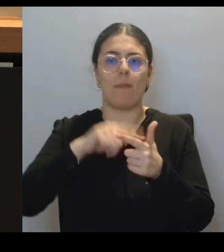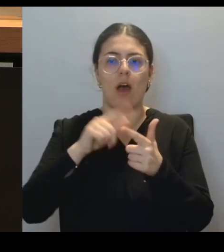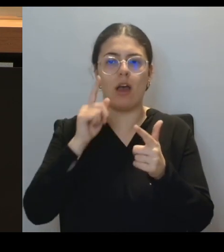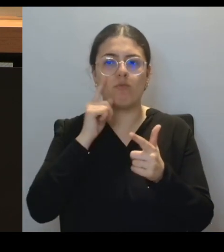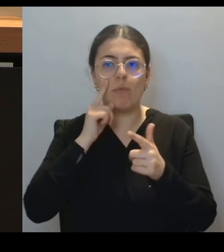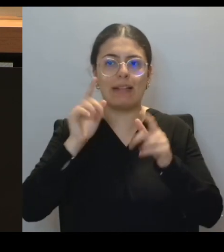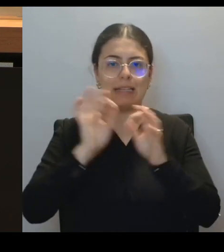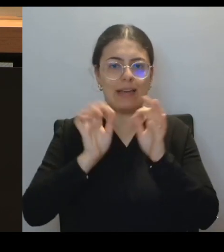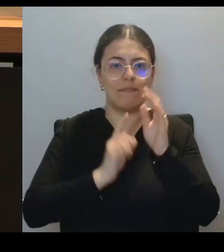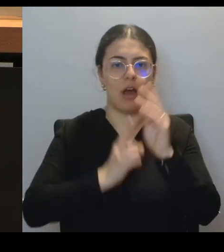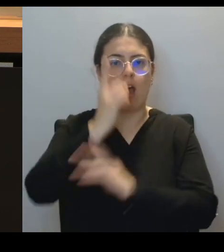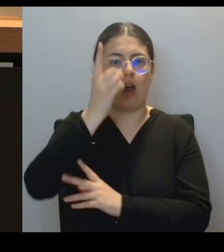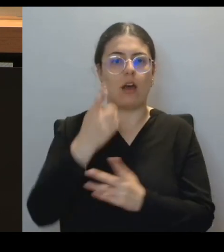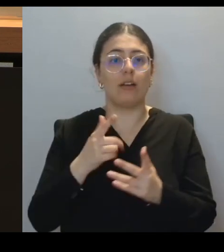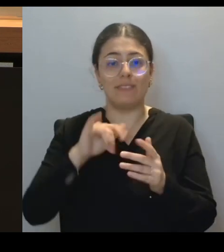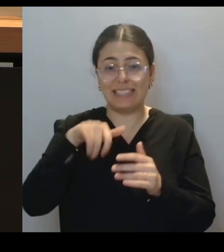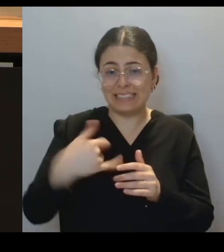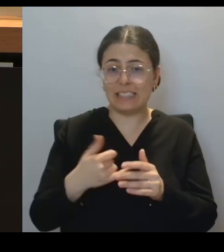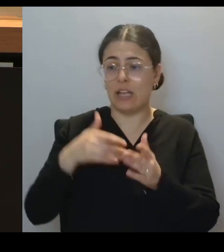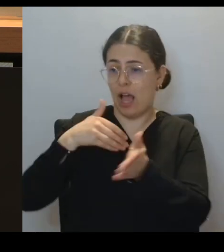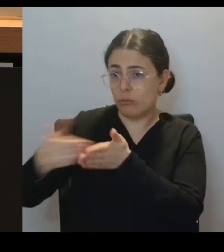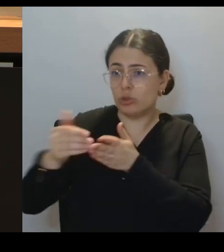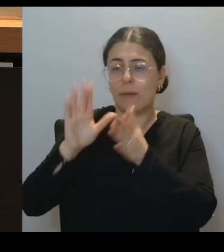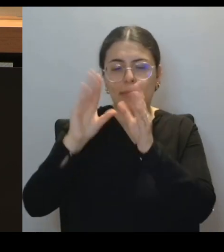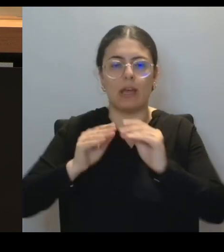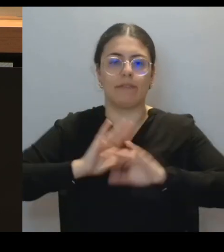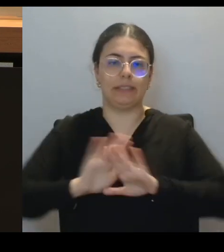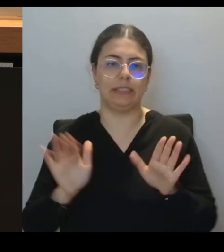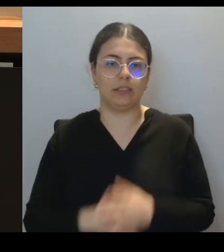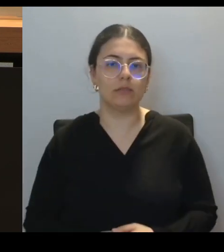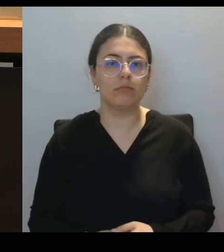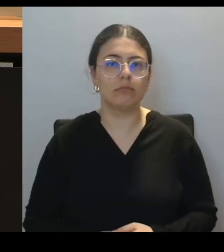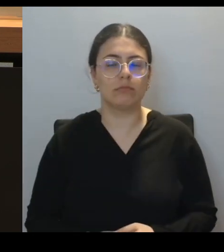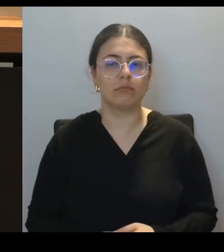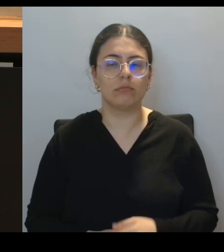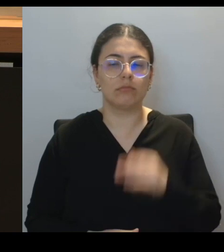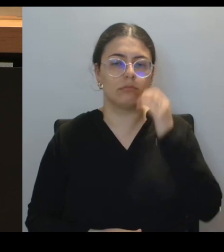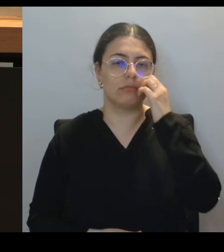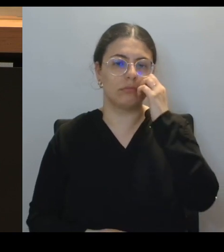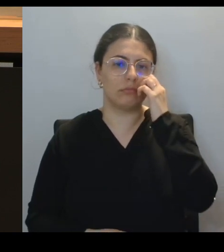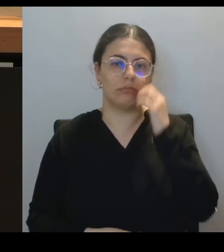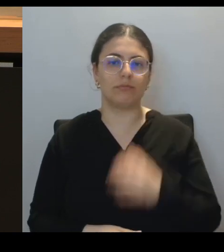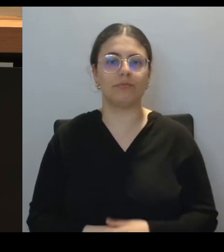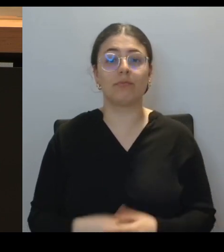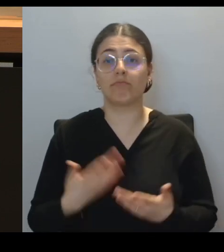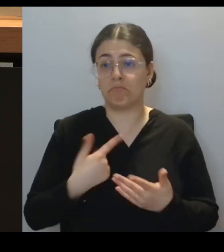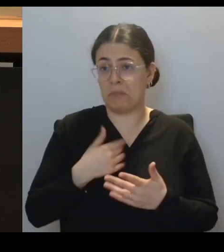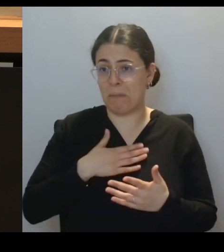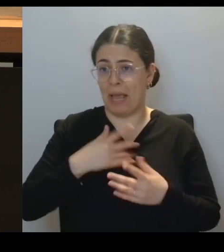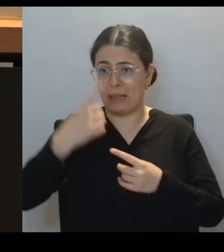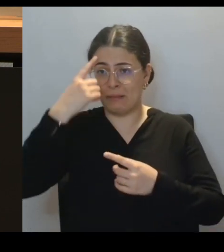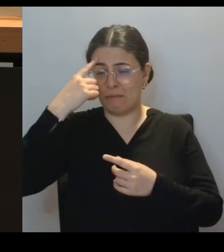Aus Berlin soweit wir zumindest wissen, sind bisher keine Jesidinnen abgeschoben worden Doch möglich ist es.